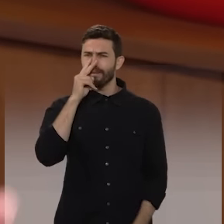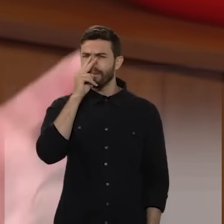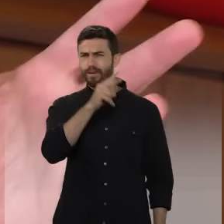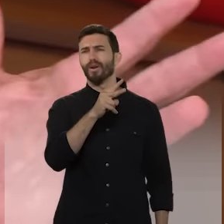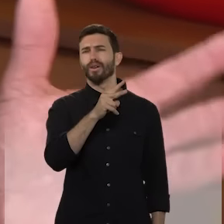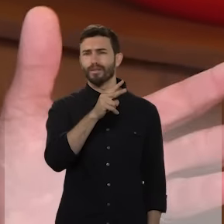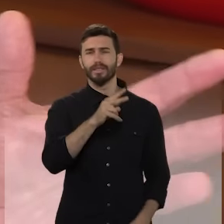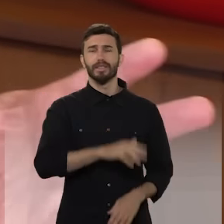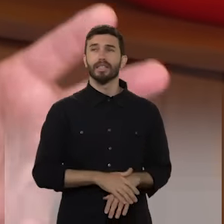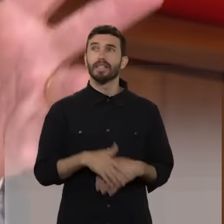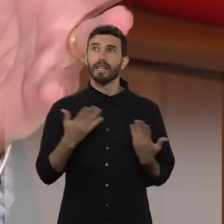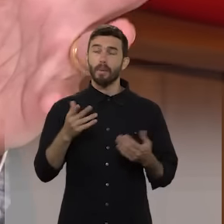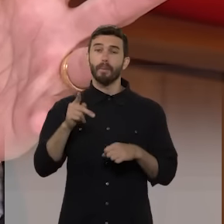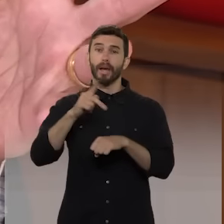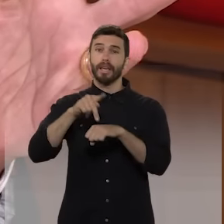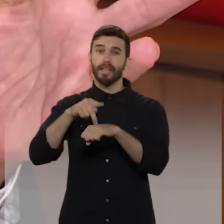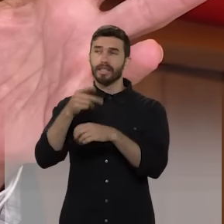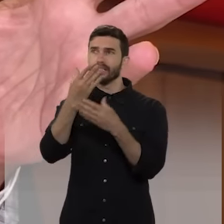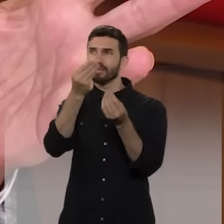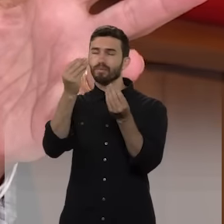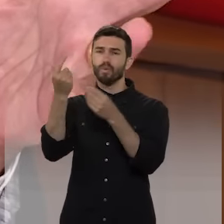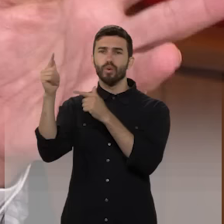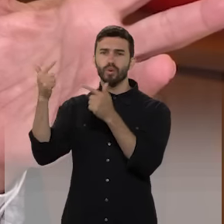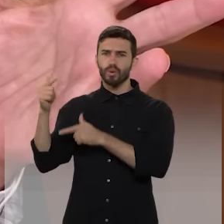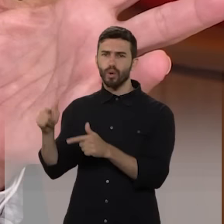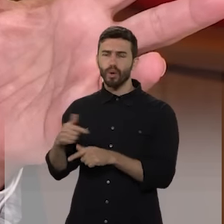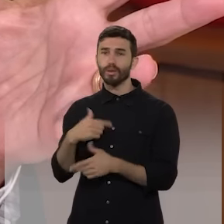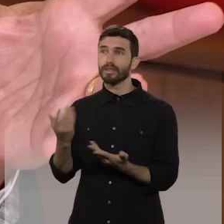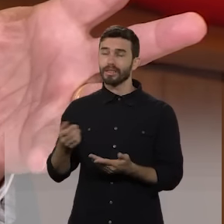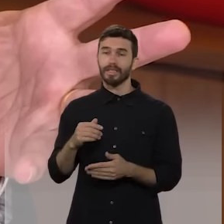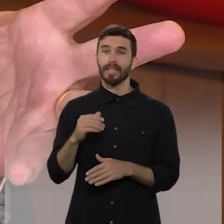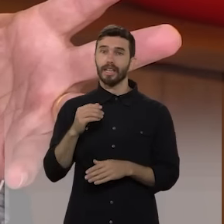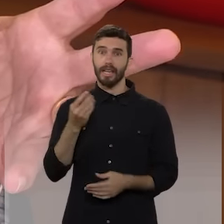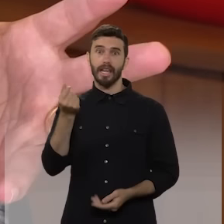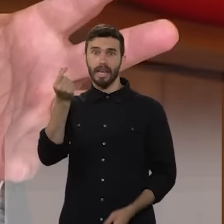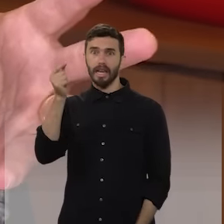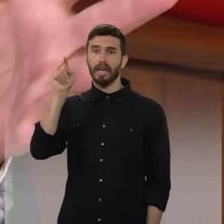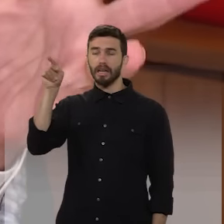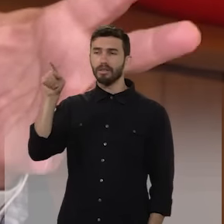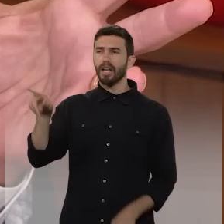Grandes países do mundo, grandes economias do mundo, eles usam a energia hídrica quando